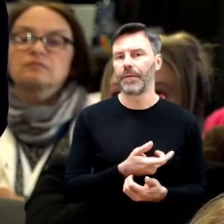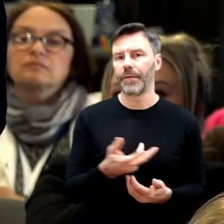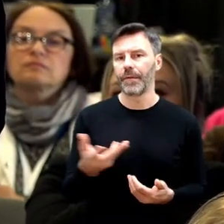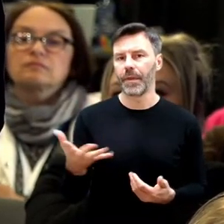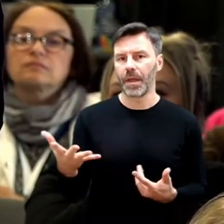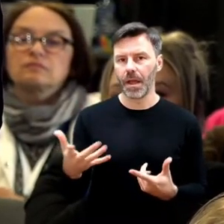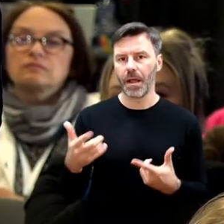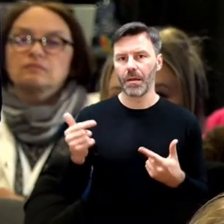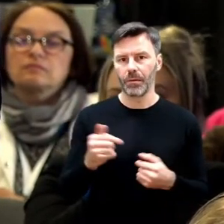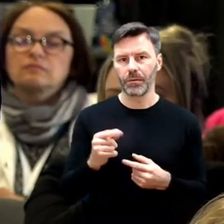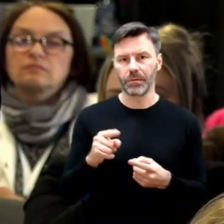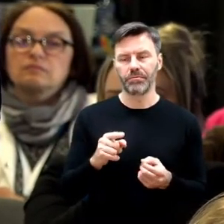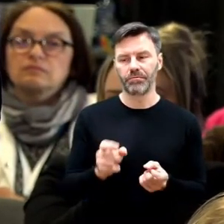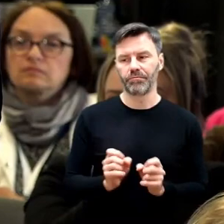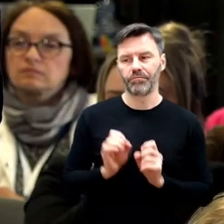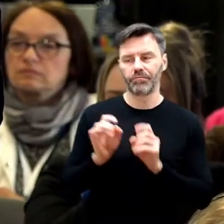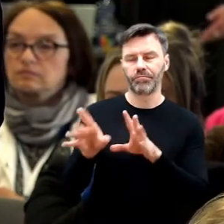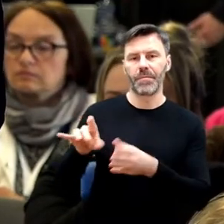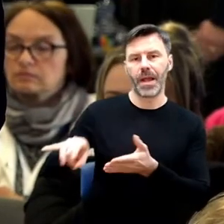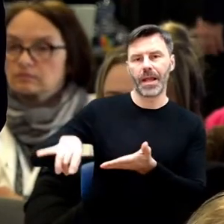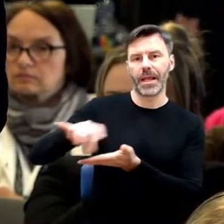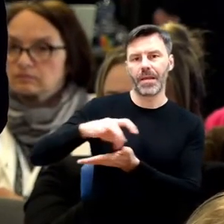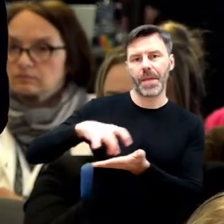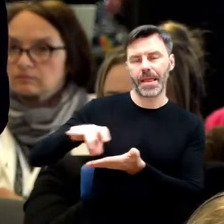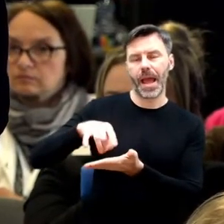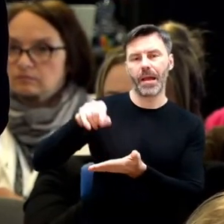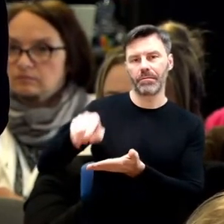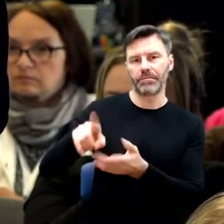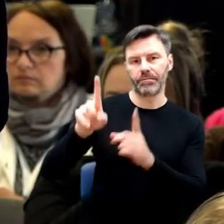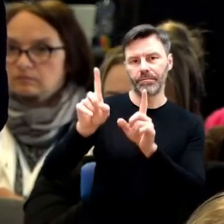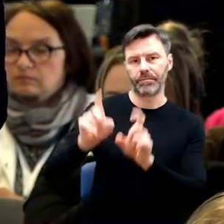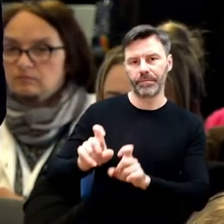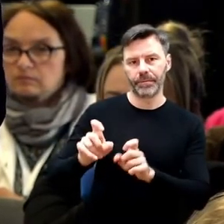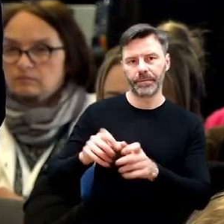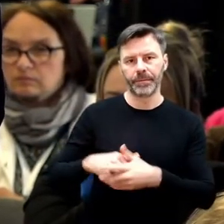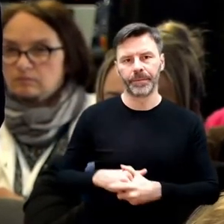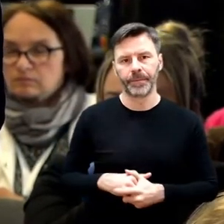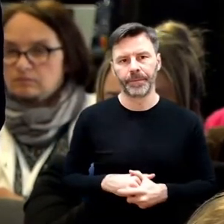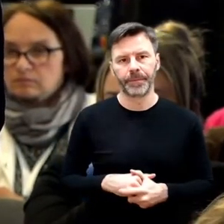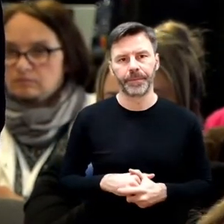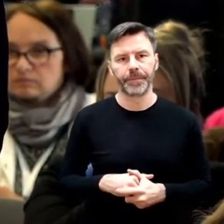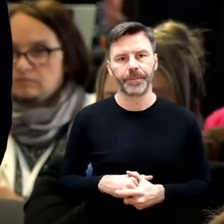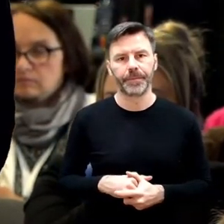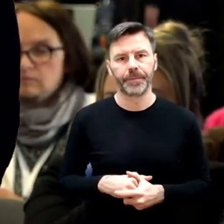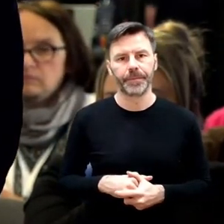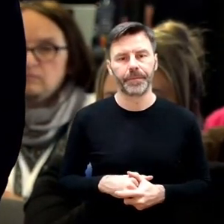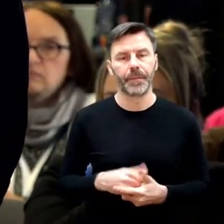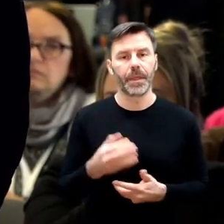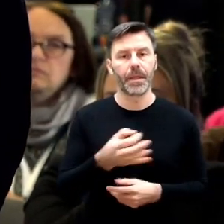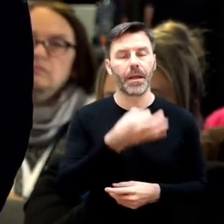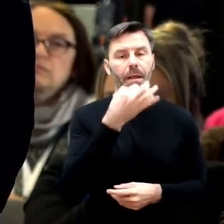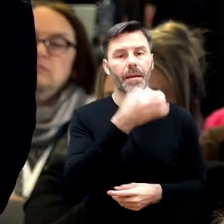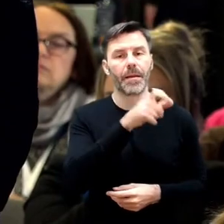żeby to zacząć i takie pytanie mam w zasadzie do Pana dyrektora.